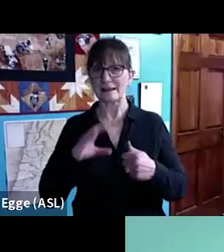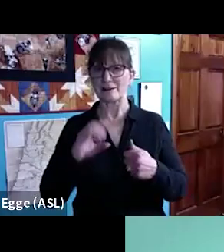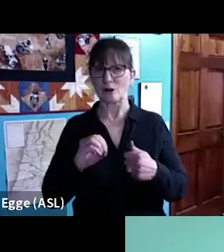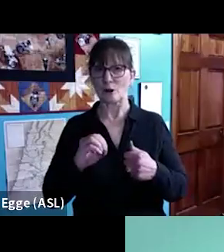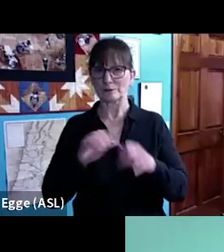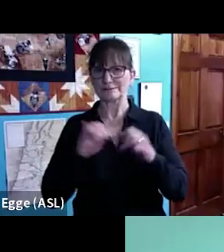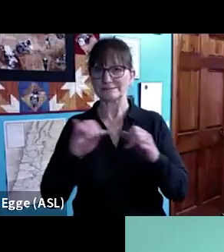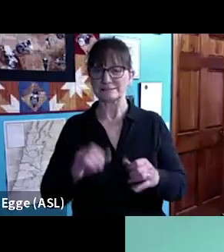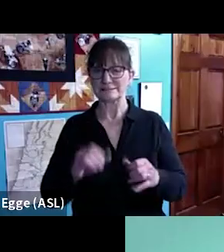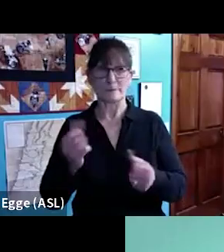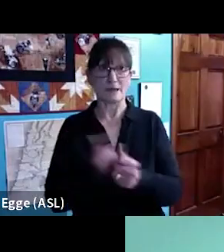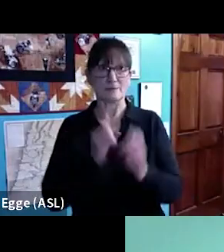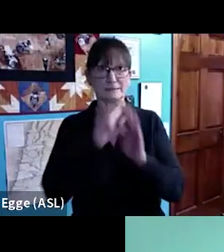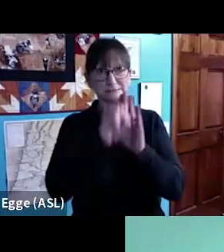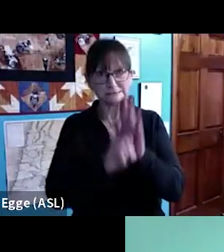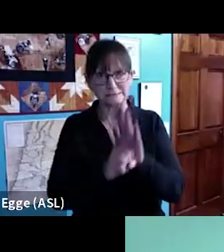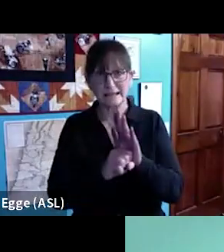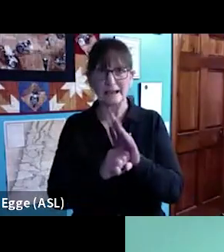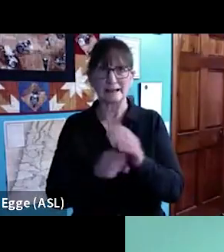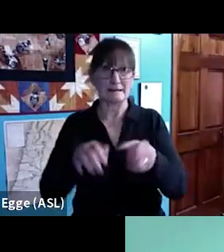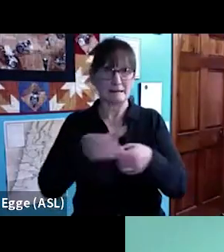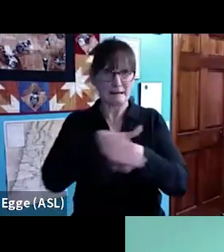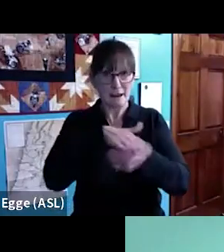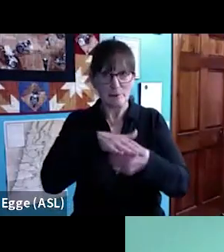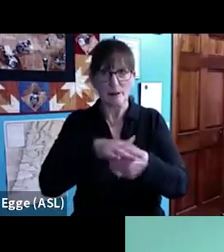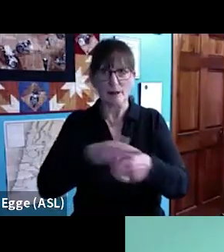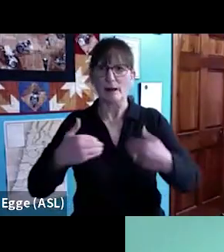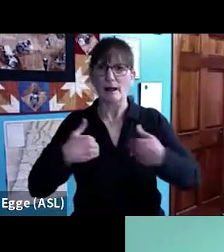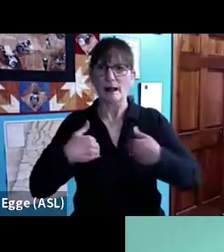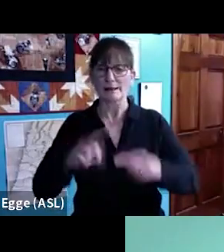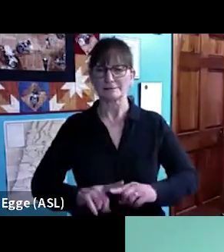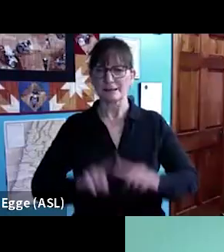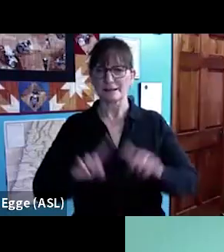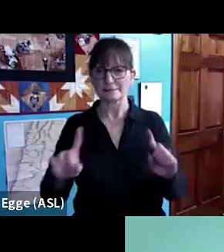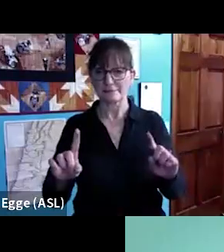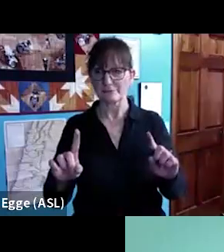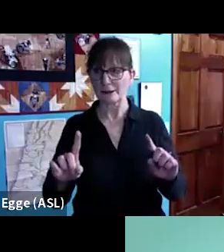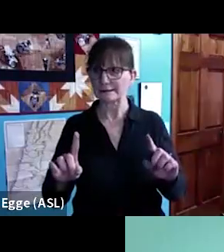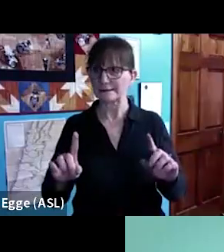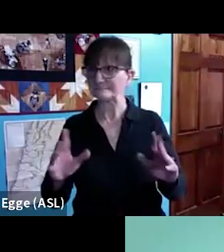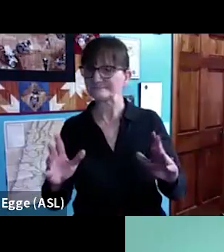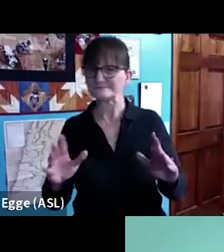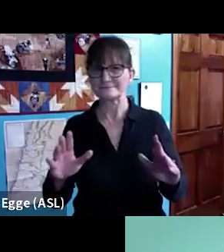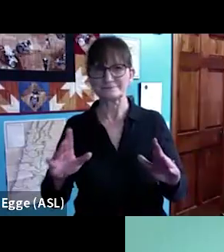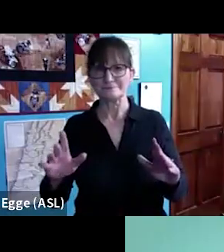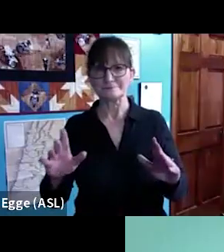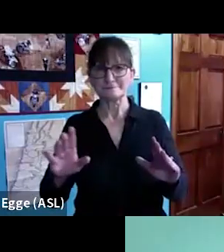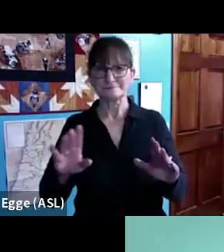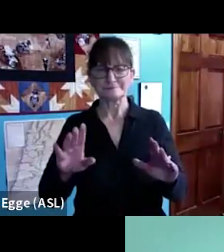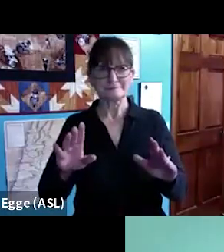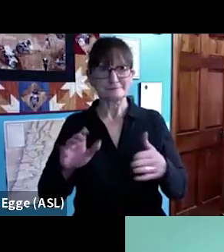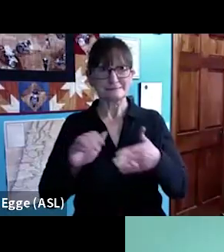Sí, porque no todos son trabajadores sociales dedicados a SOAR. Lo que queremos decir con eso es que